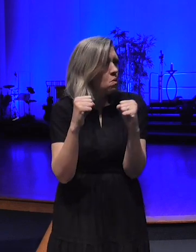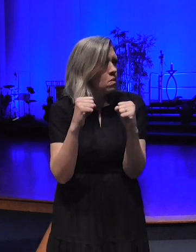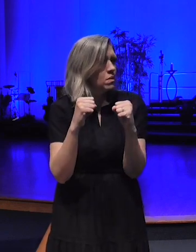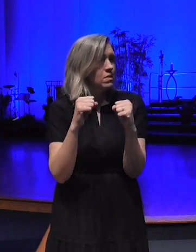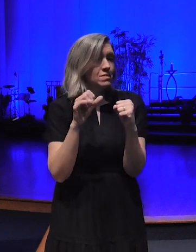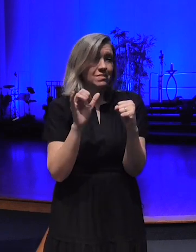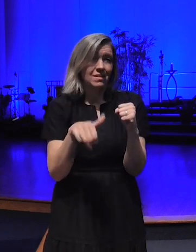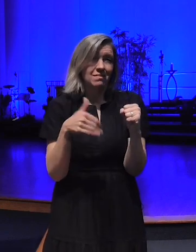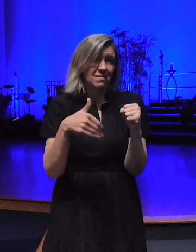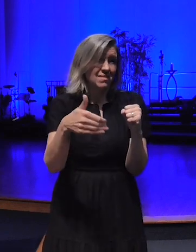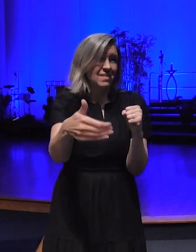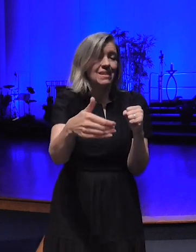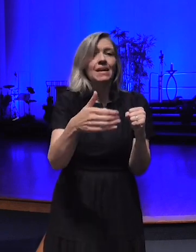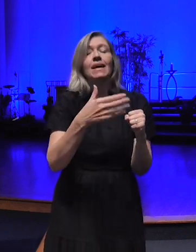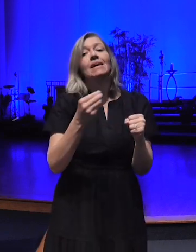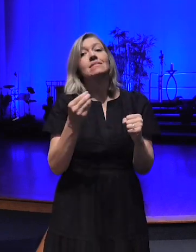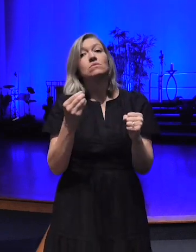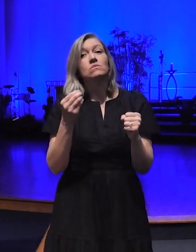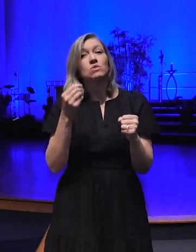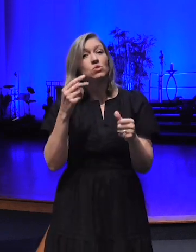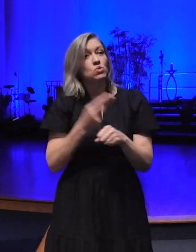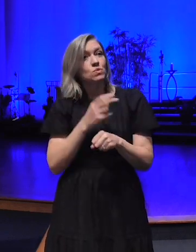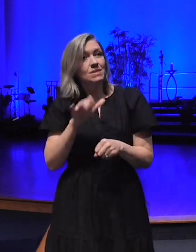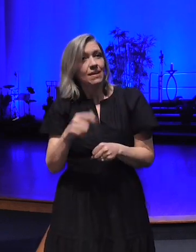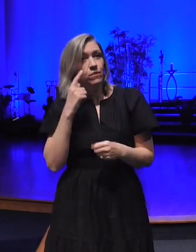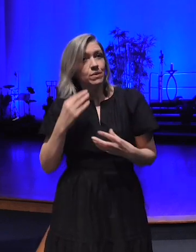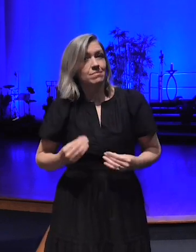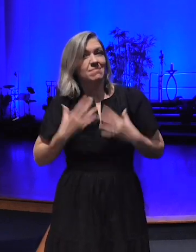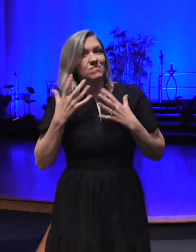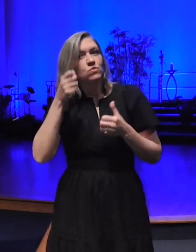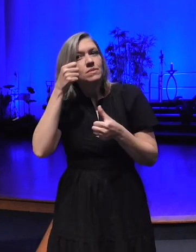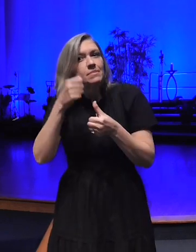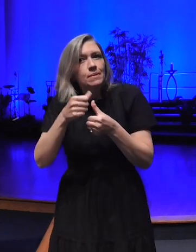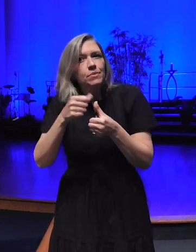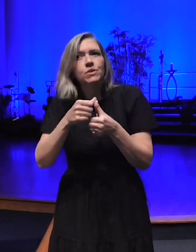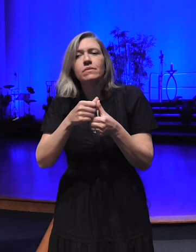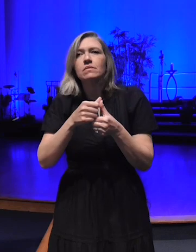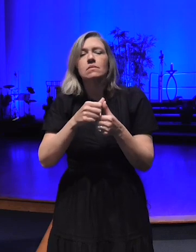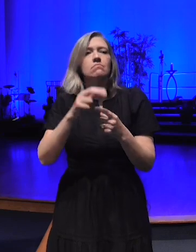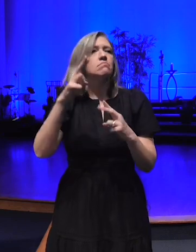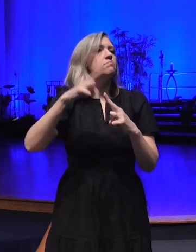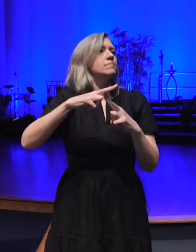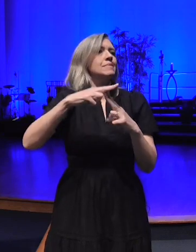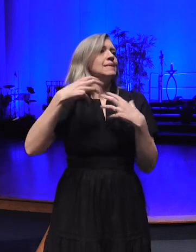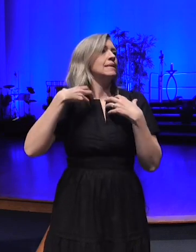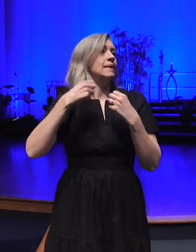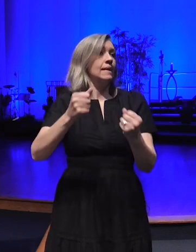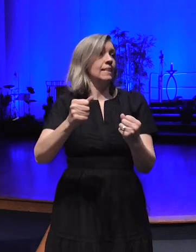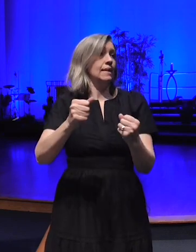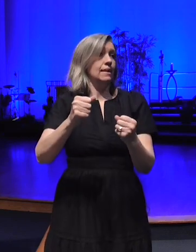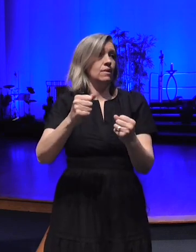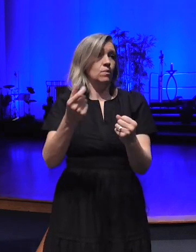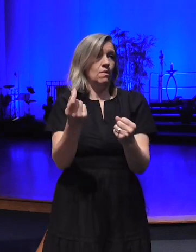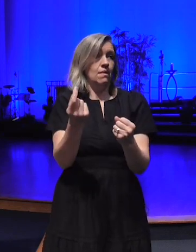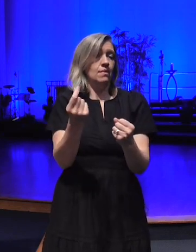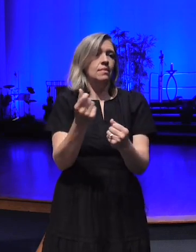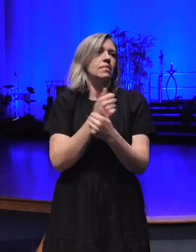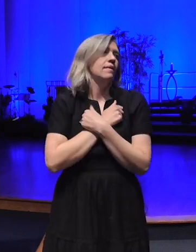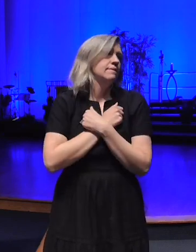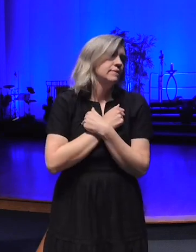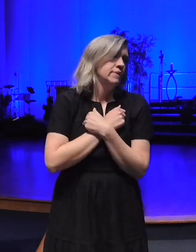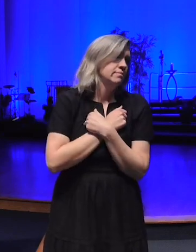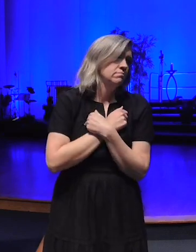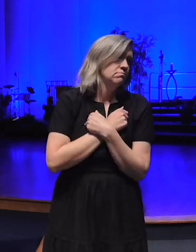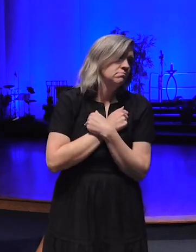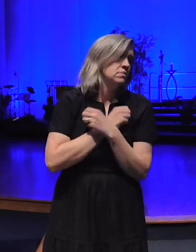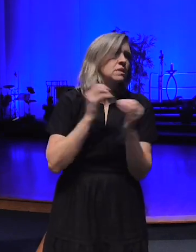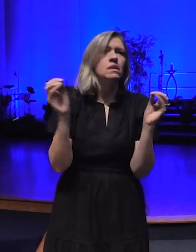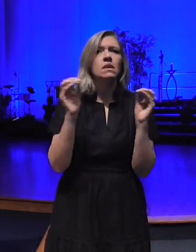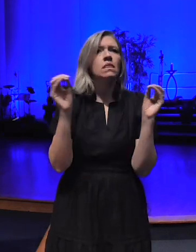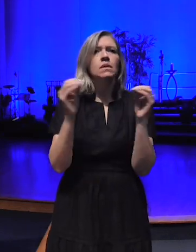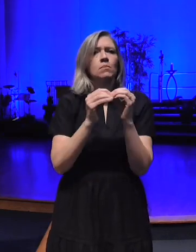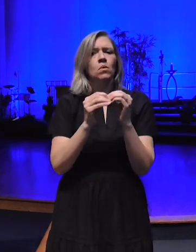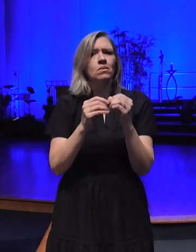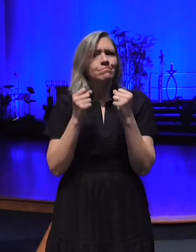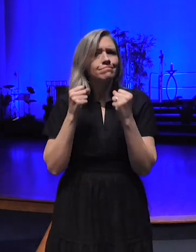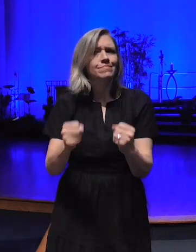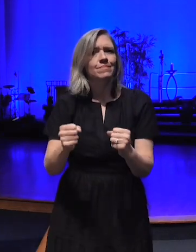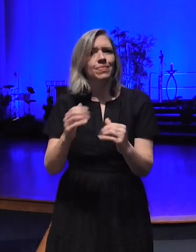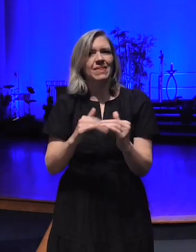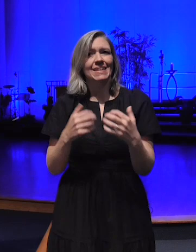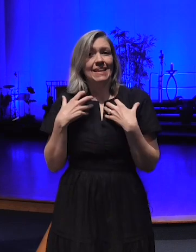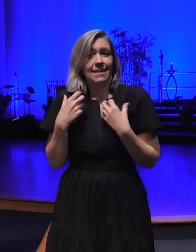recordar nuevamente que el mayor agente curativo es el amor, nada supera el agente curativo del amor y